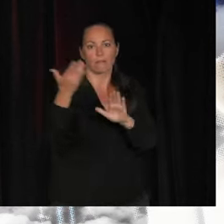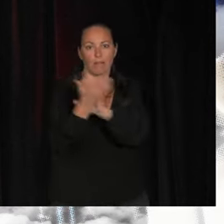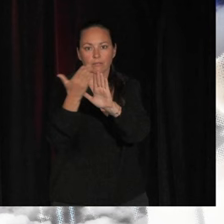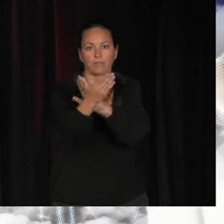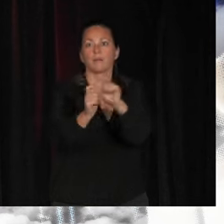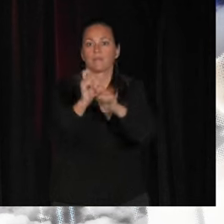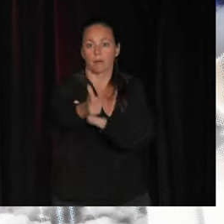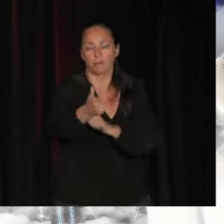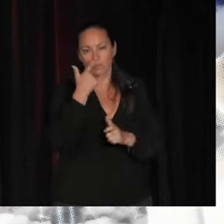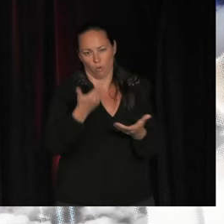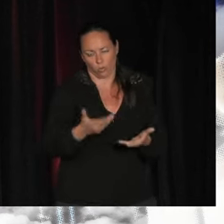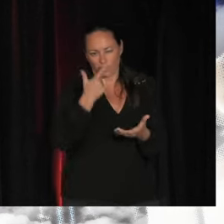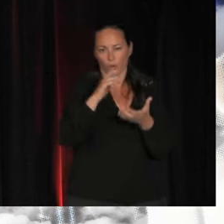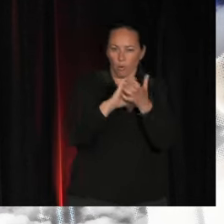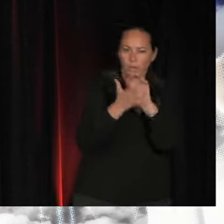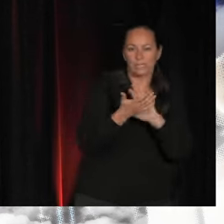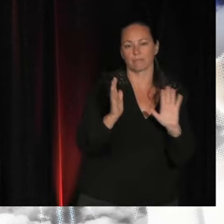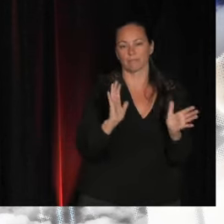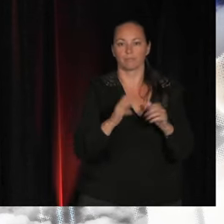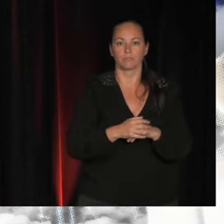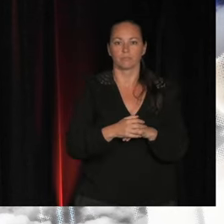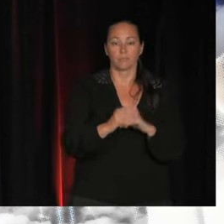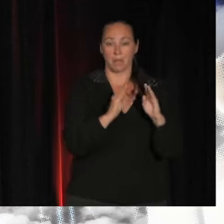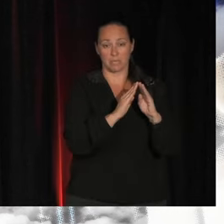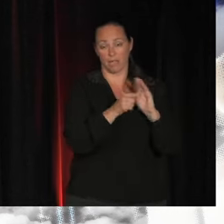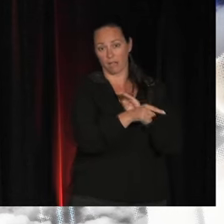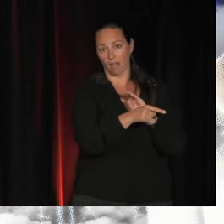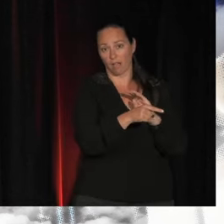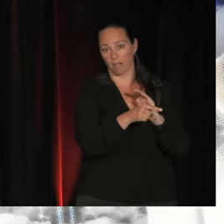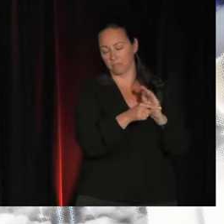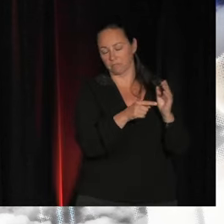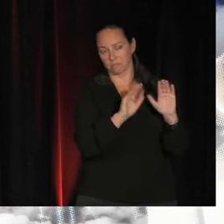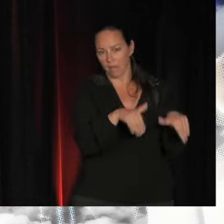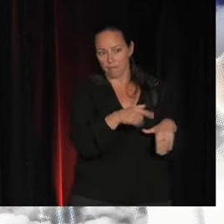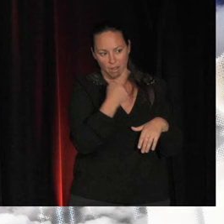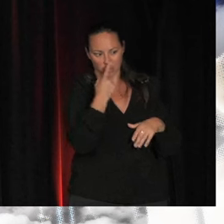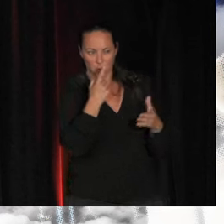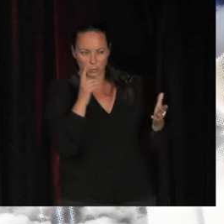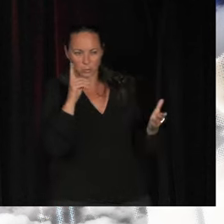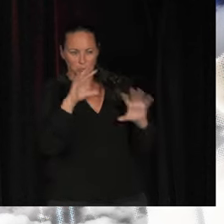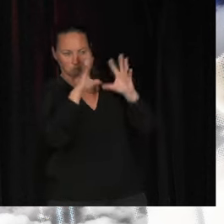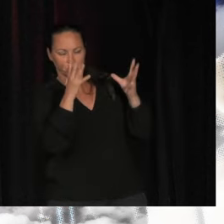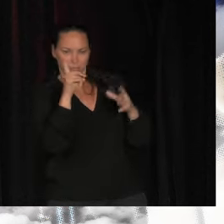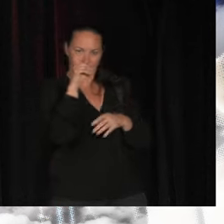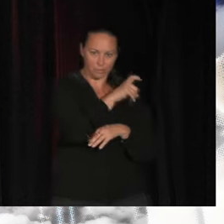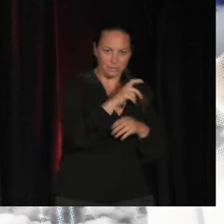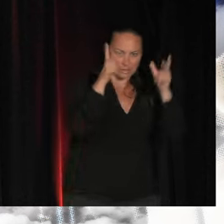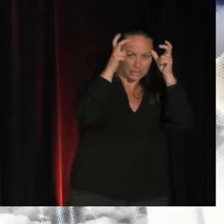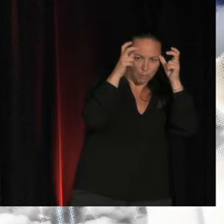Et finalement, ça se place aussi un peu dans la tendance générale chez Blizzard que ce n'est pas… Ils ont du mal quand même globalement. Il y a eu Diablo 4. C'était bien, Diablo 4 ?